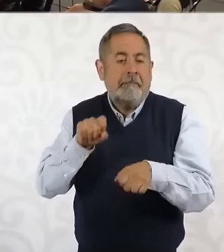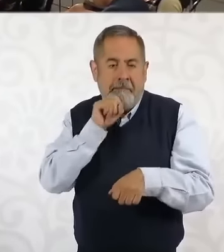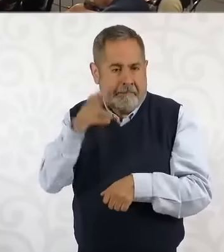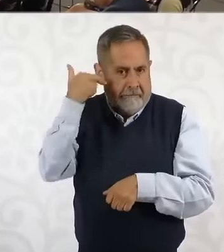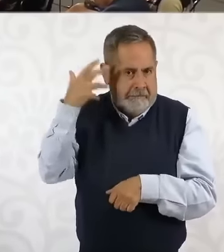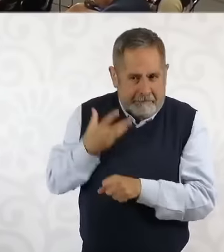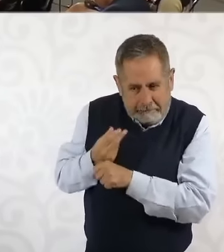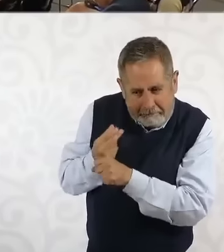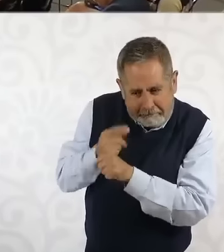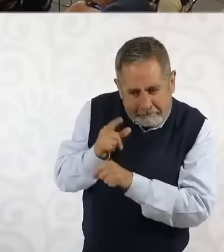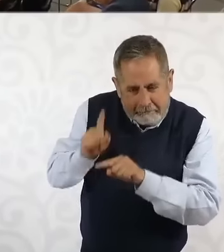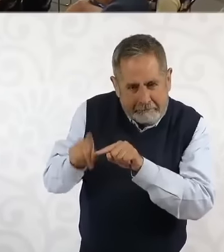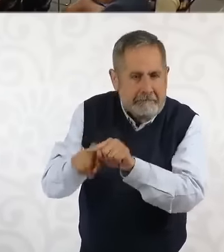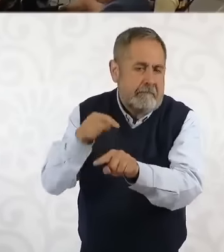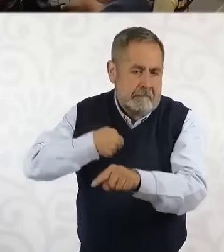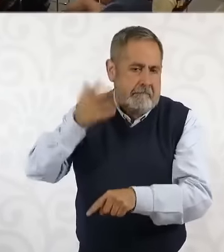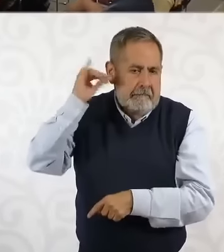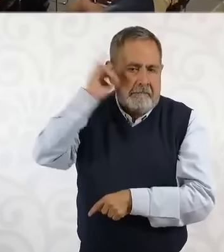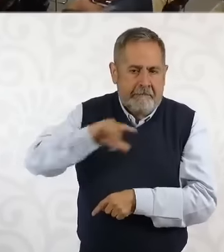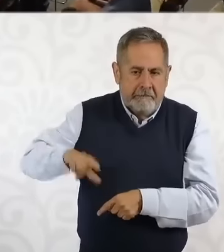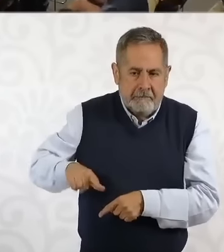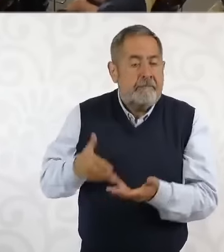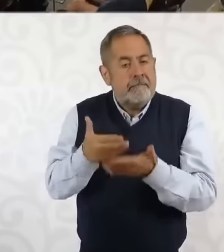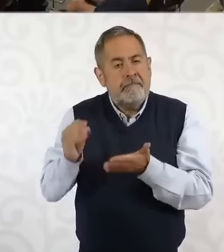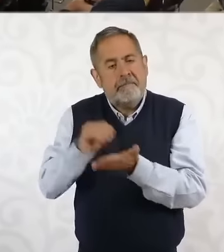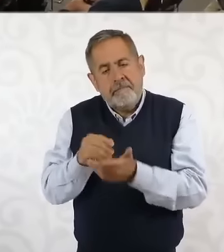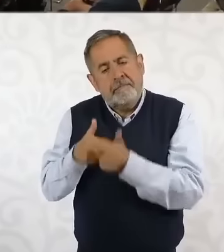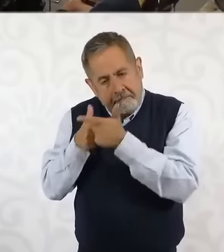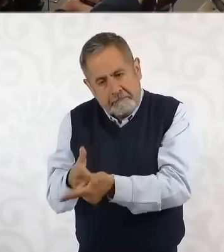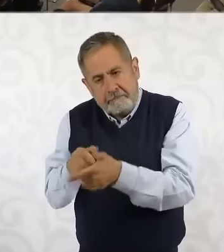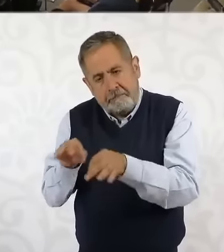del medio ambiente cuando fui jefa de gobierno y hay que seguir trabajando para avanzar en el